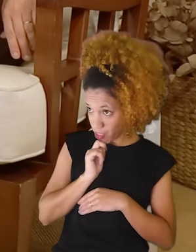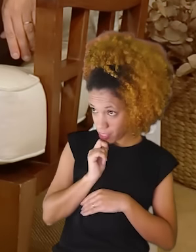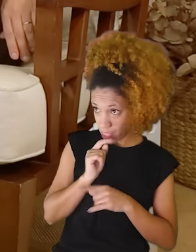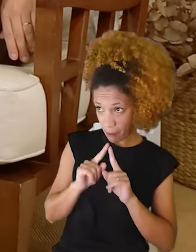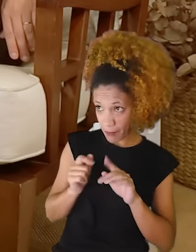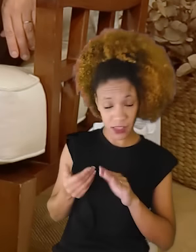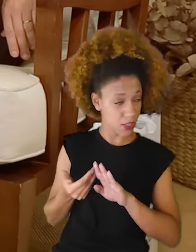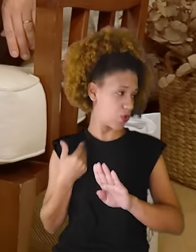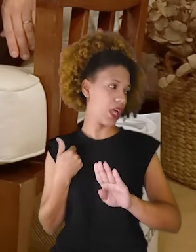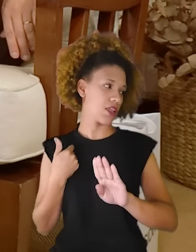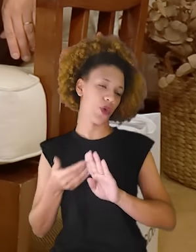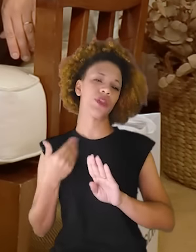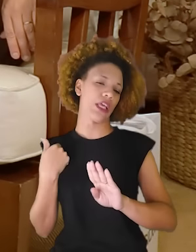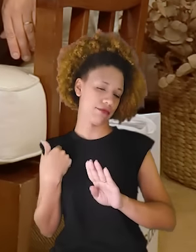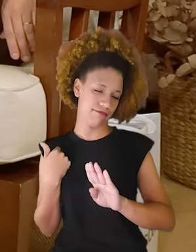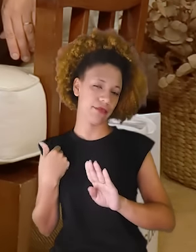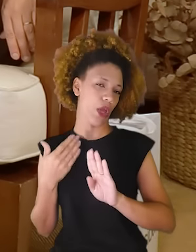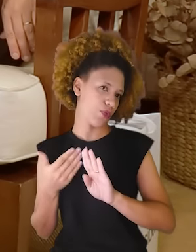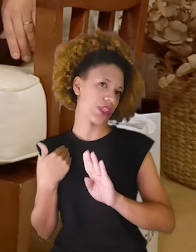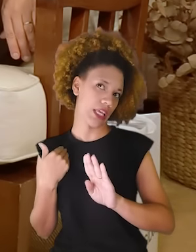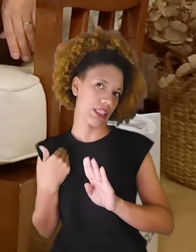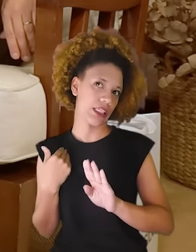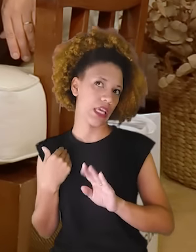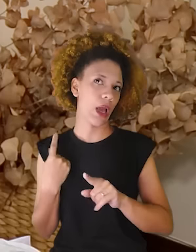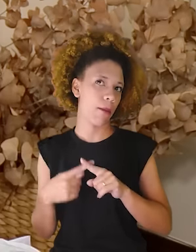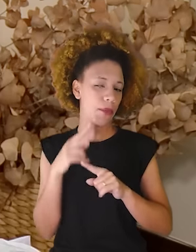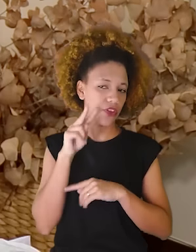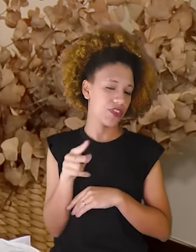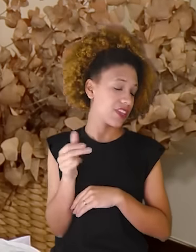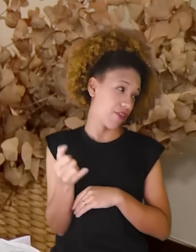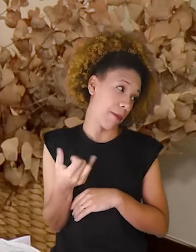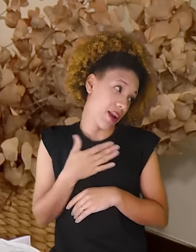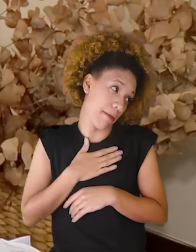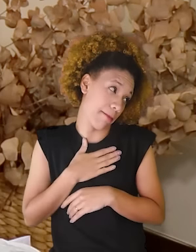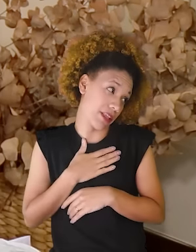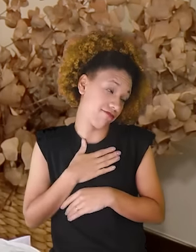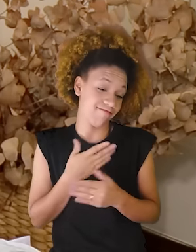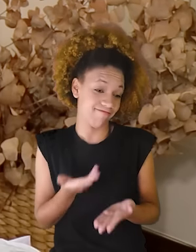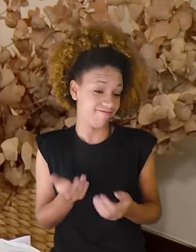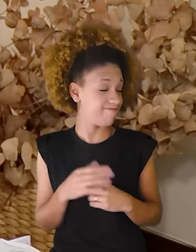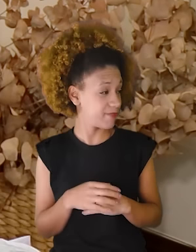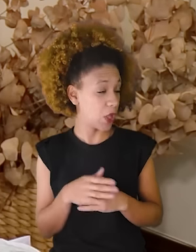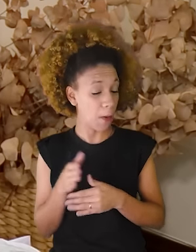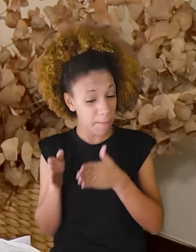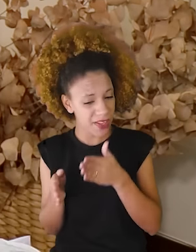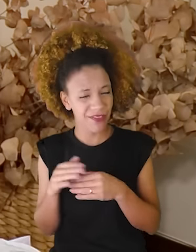que você passou eu saí eu saí eu saí porque eu vi que dá merda para mim algum momento Ah cara